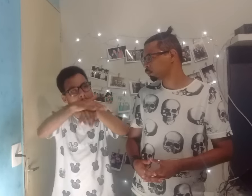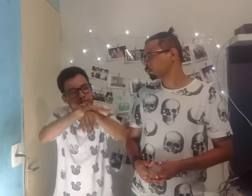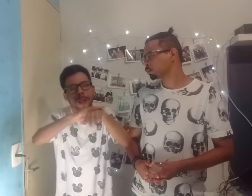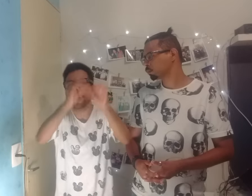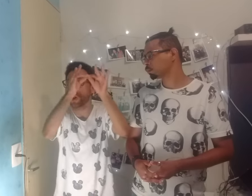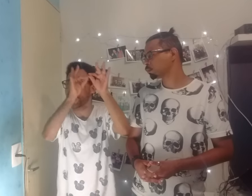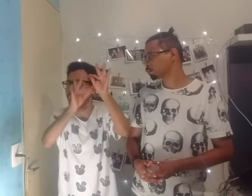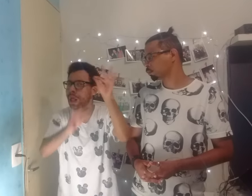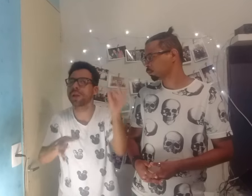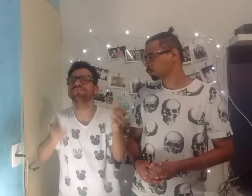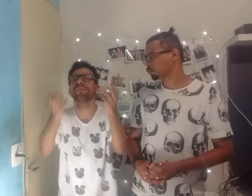conversam complete